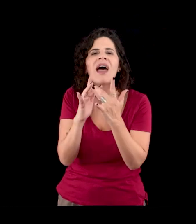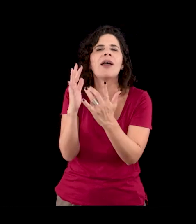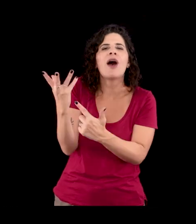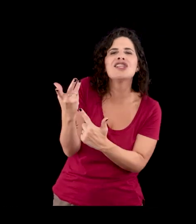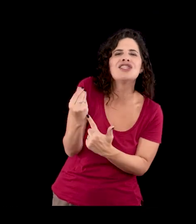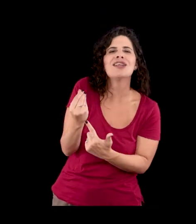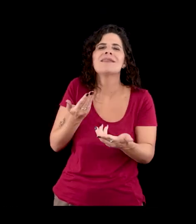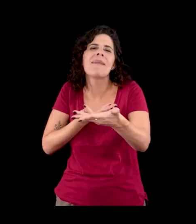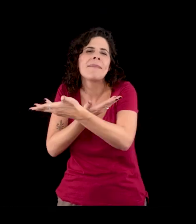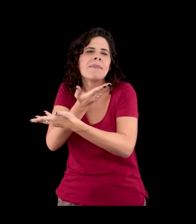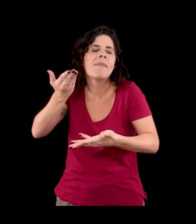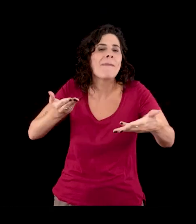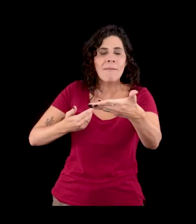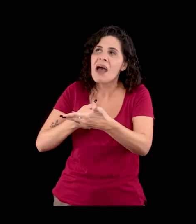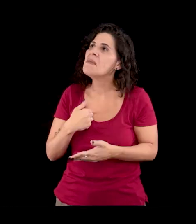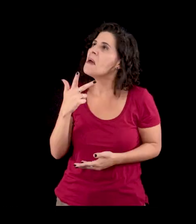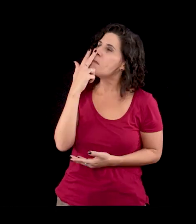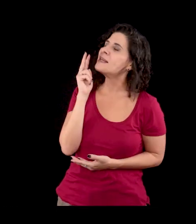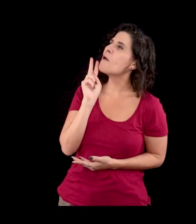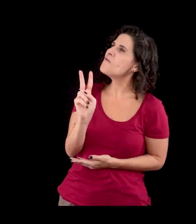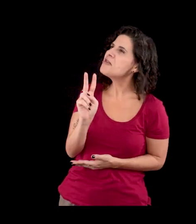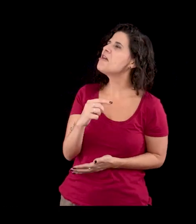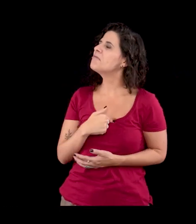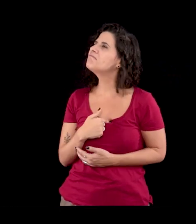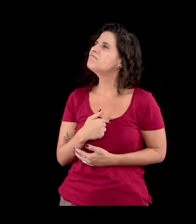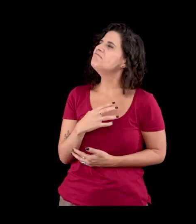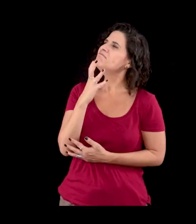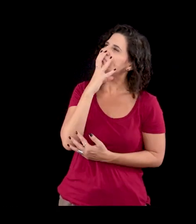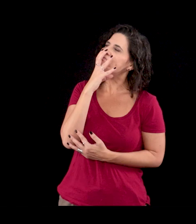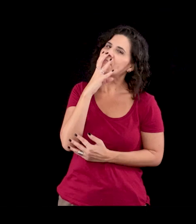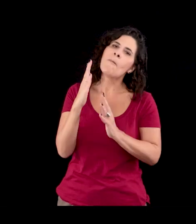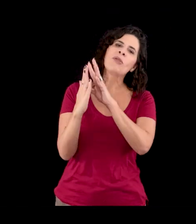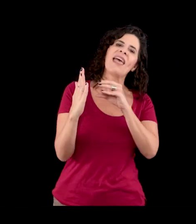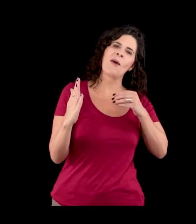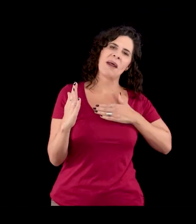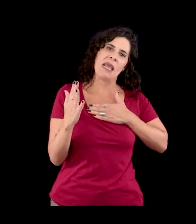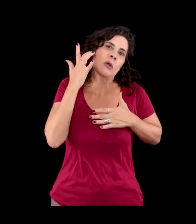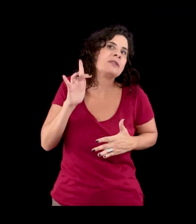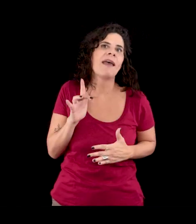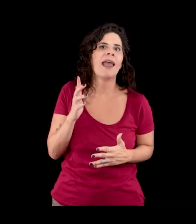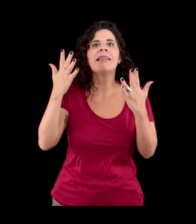que, de certa forma, não sei se intuitivamente, ou inconscientemente, ou conscientemente